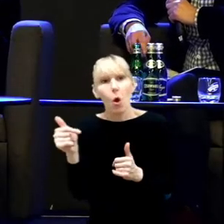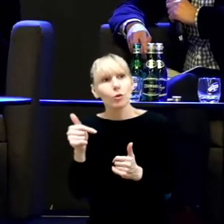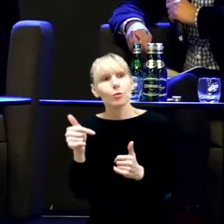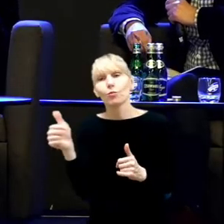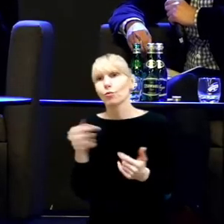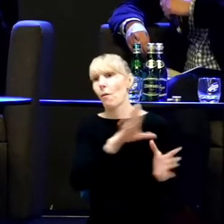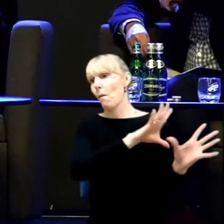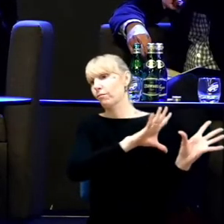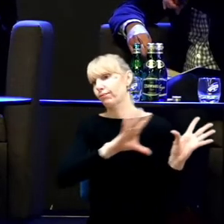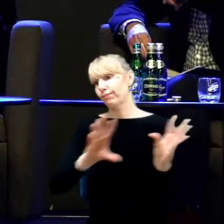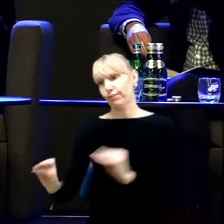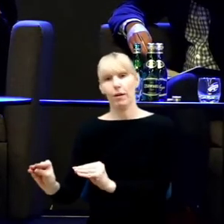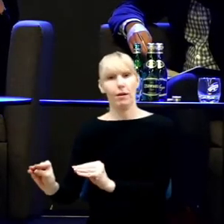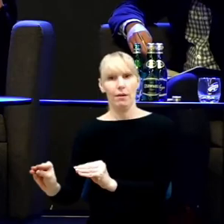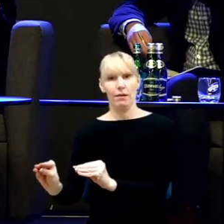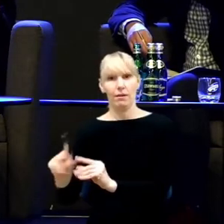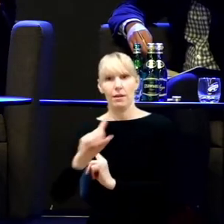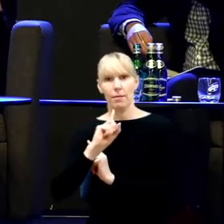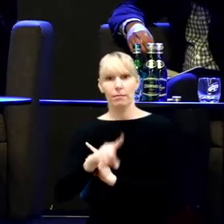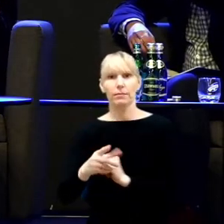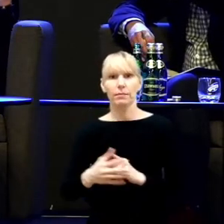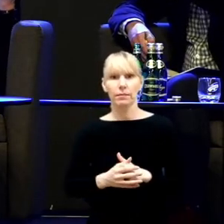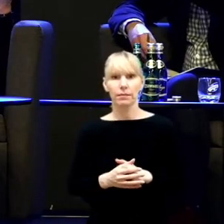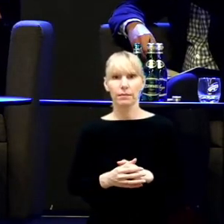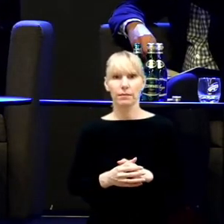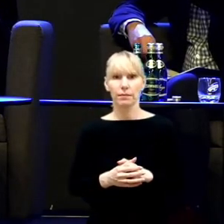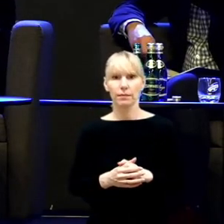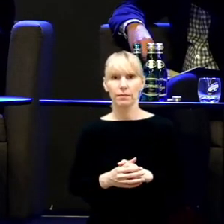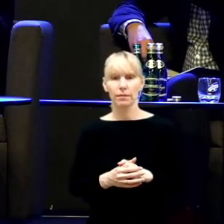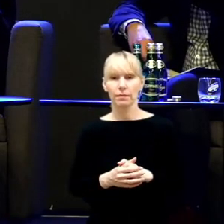No i właściwie zostanie, no nie chcę powiedzieć,